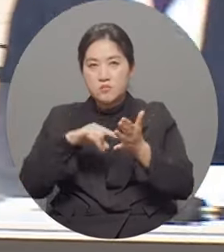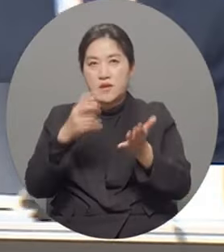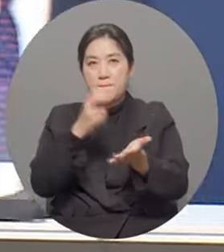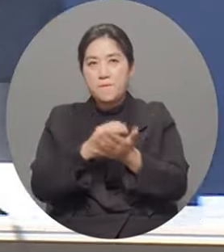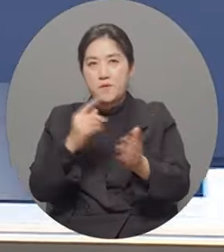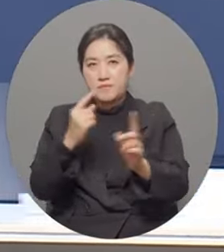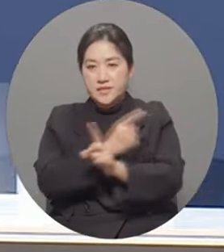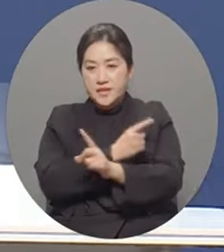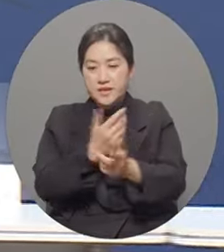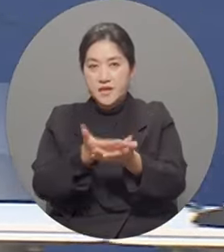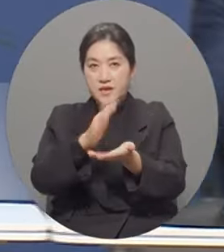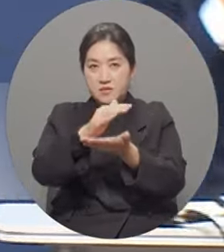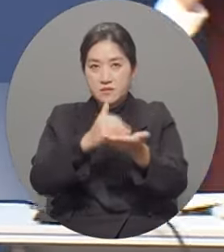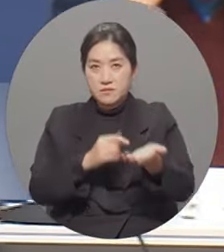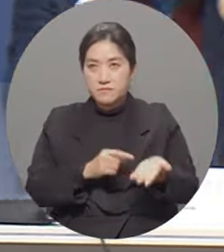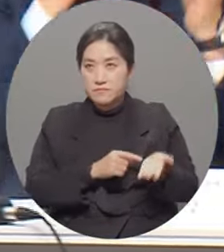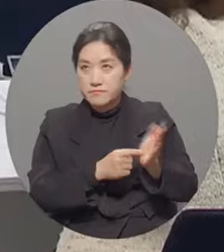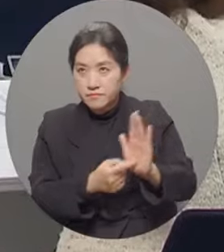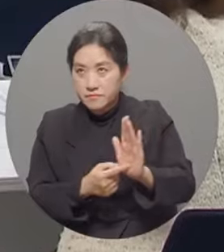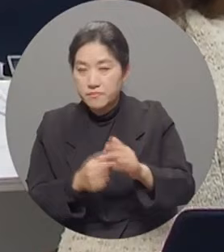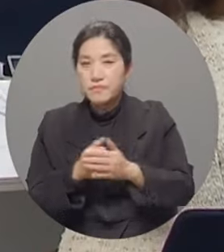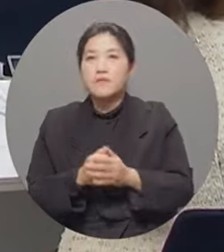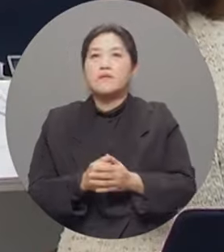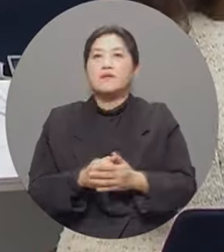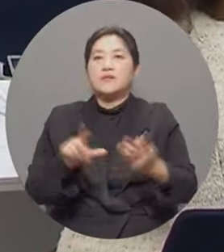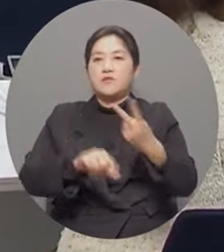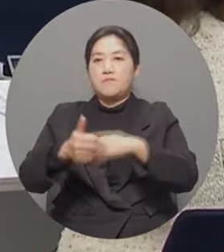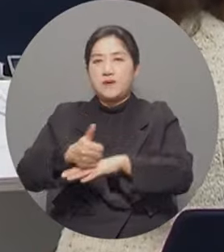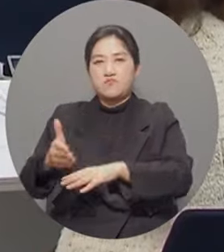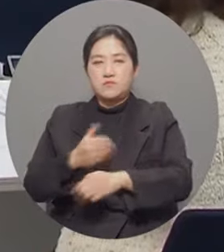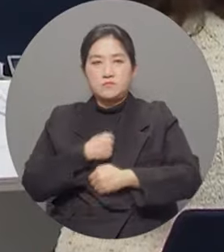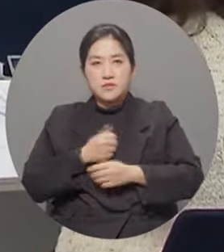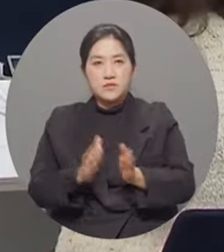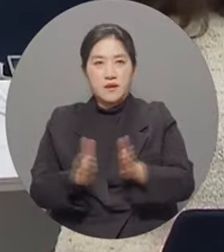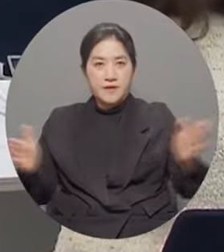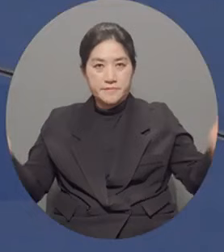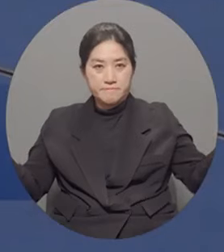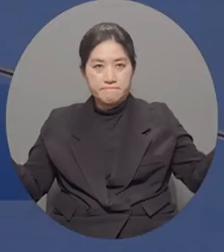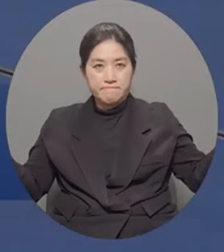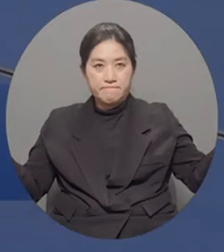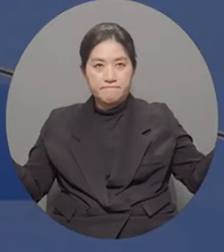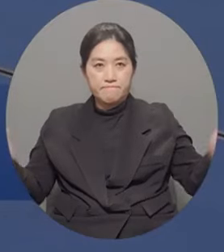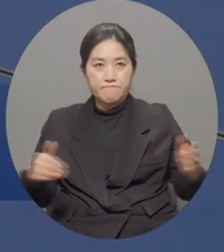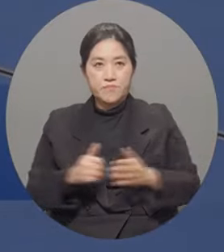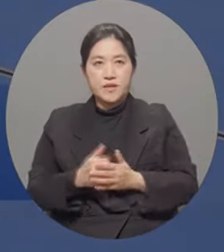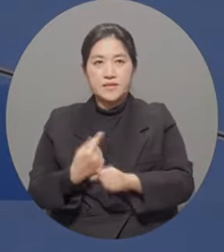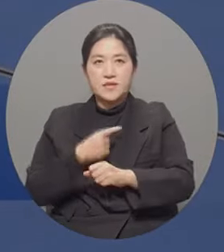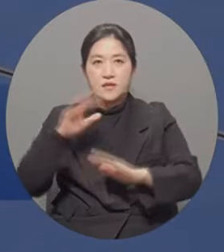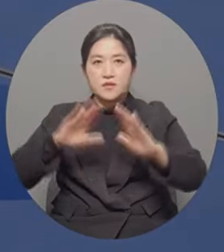이런 내용의 정부 세법 시행령 개정안은입법 예고를 거쳐 다음 달 말부터 시행됩니다.